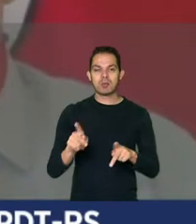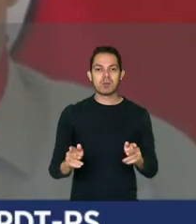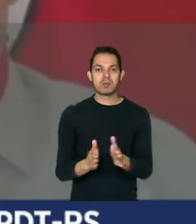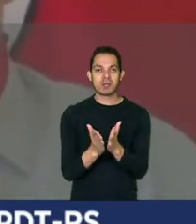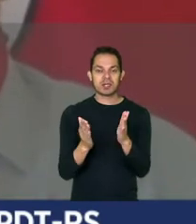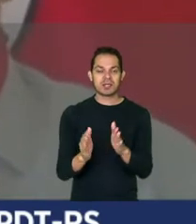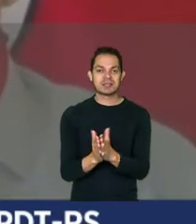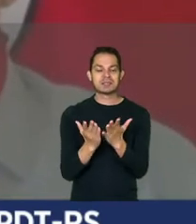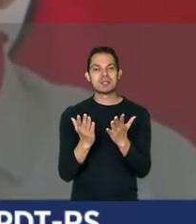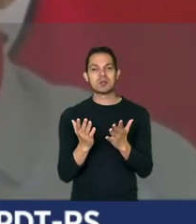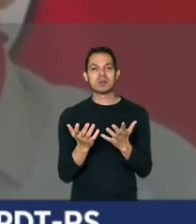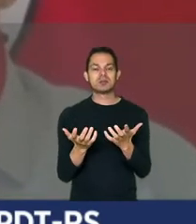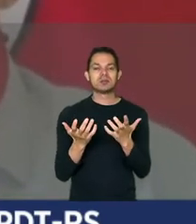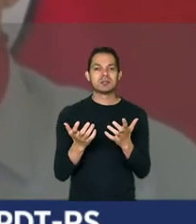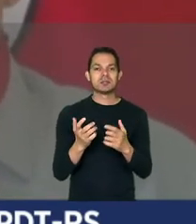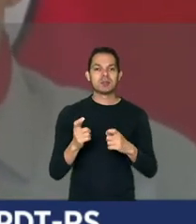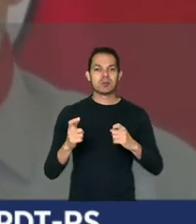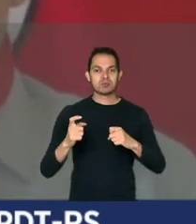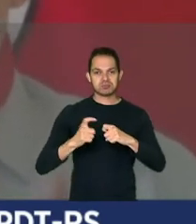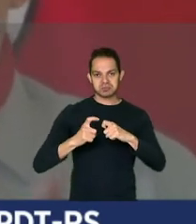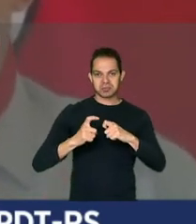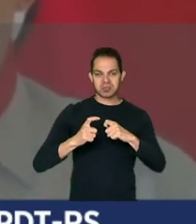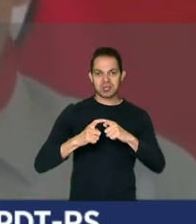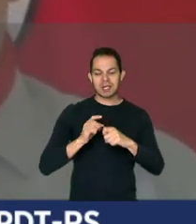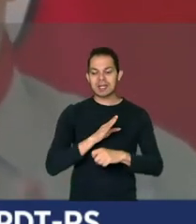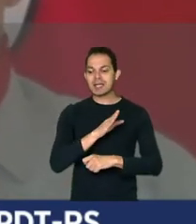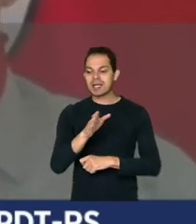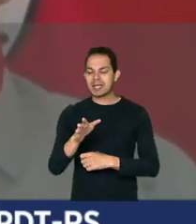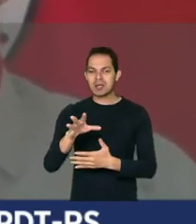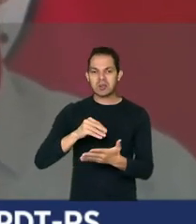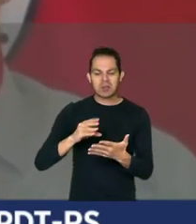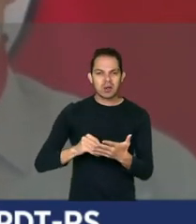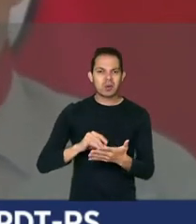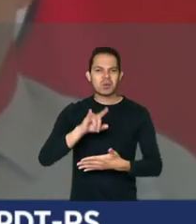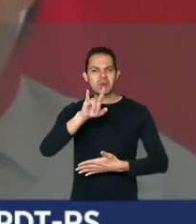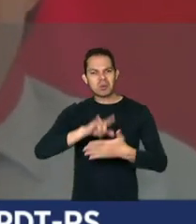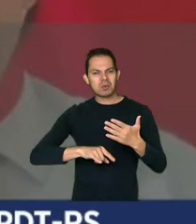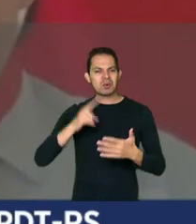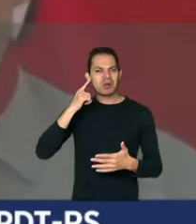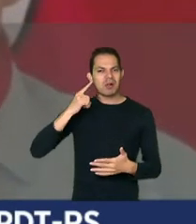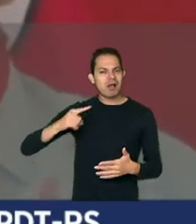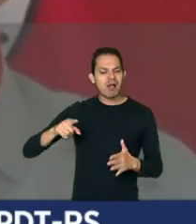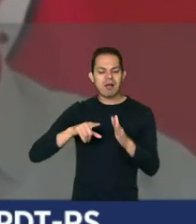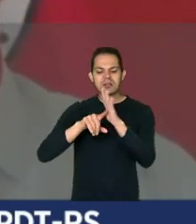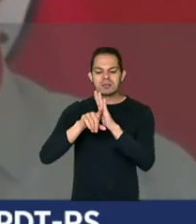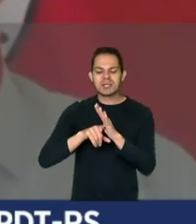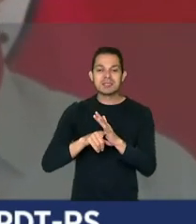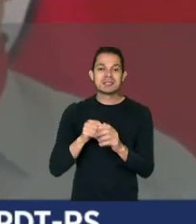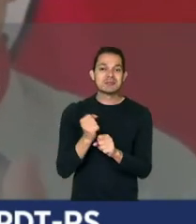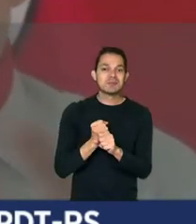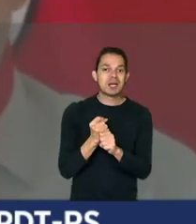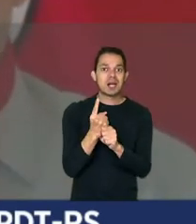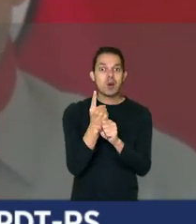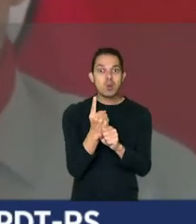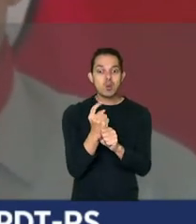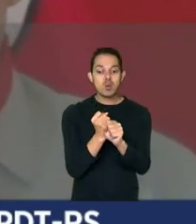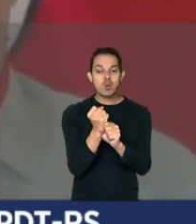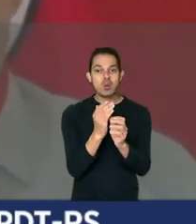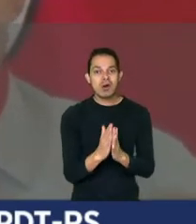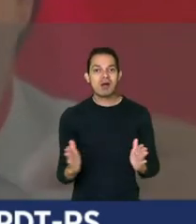A POPULAÇÃO DE BAIXA RENDA NA MÉDIA ESPERA POR UMA CONSULTA PARA FAZER UM LAUDO, UMA PERÍCIA, UMA ESPERA DE UM ANO, DOIS ANOS E COM